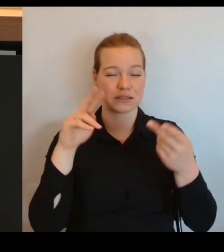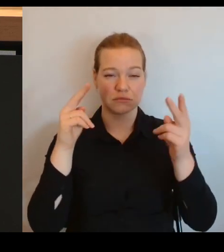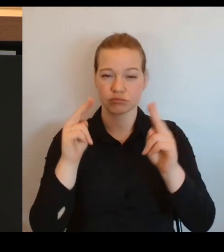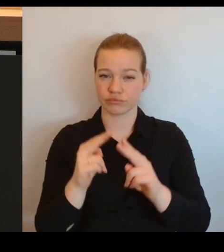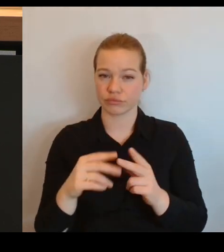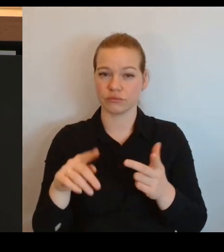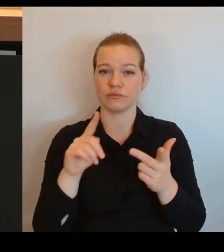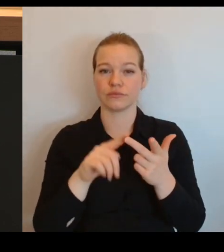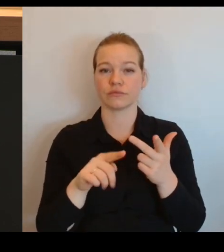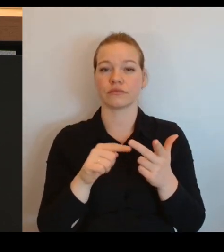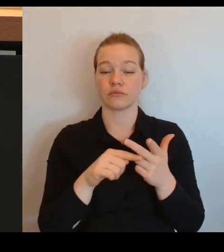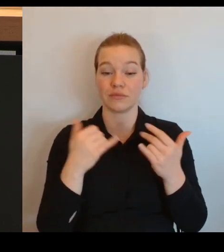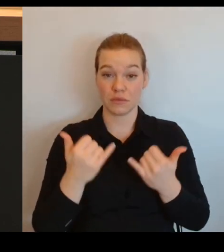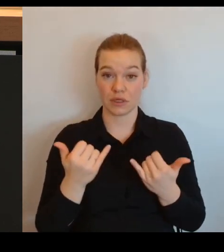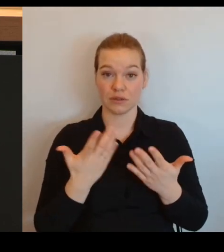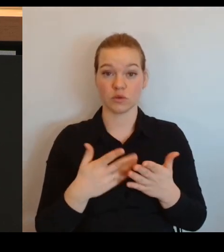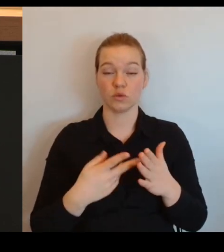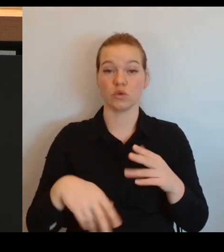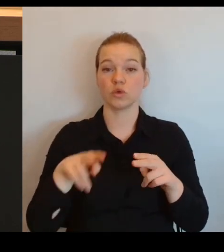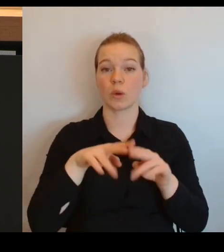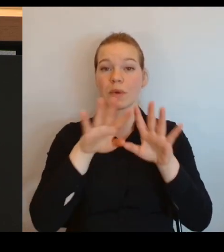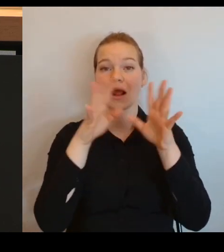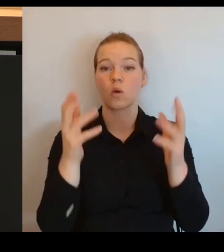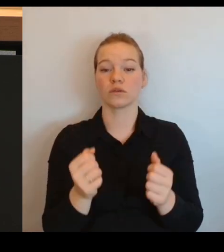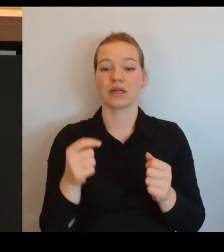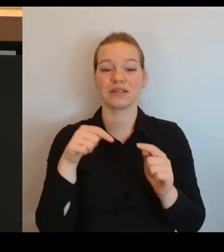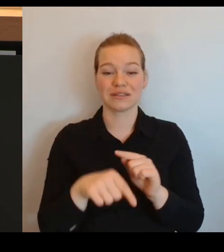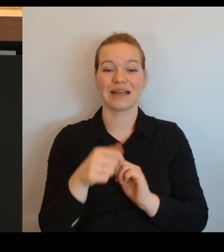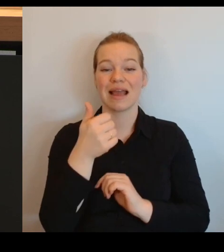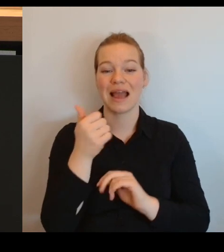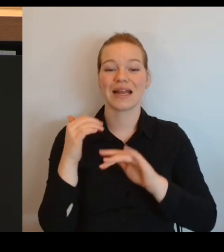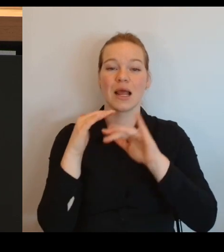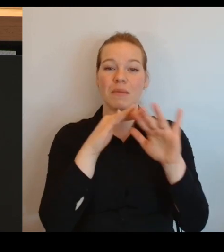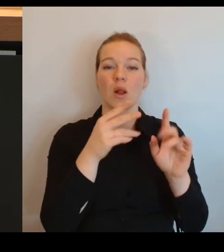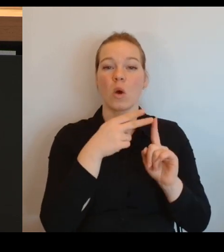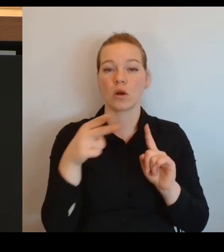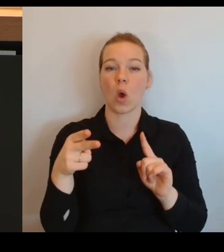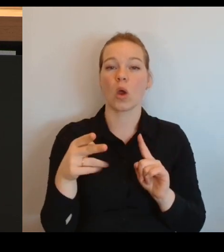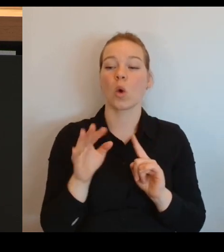Mitarbeitergewinnung und die Berufsausbildung der BVG eingestellt. 1 Million €. Wir